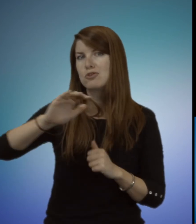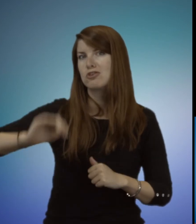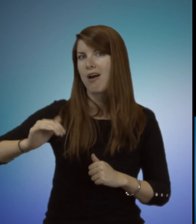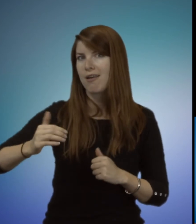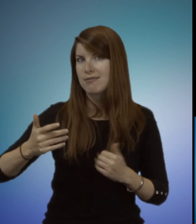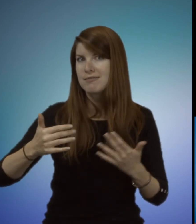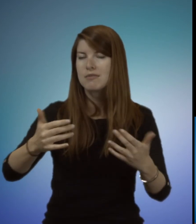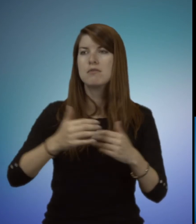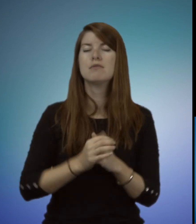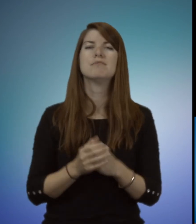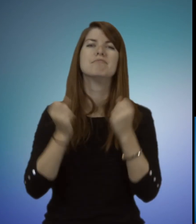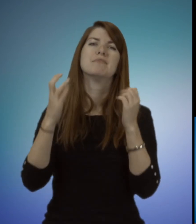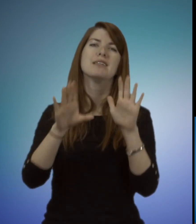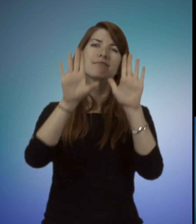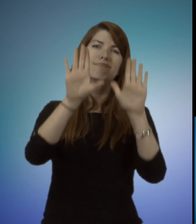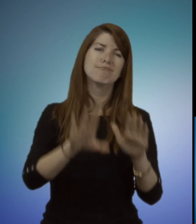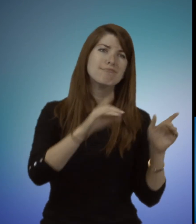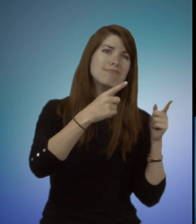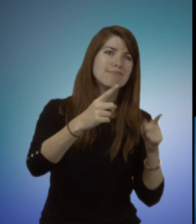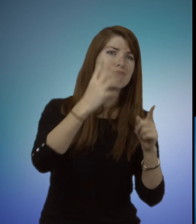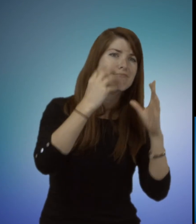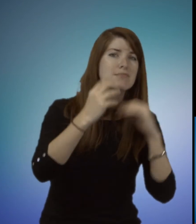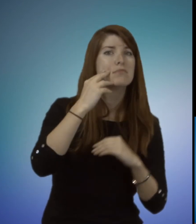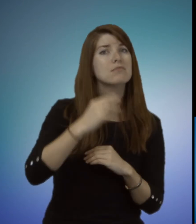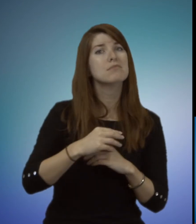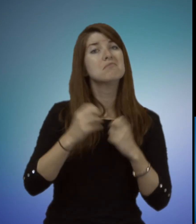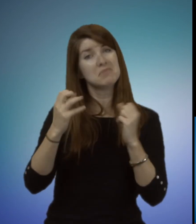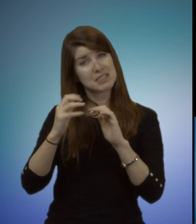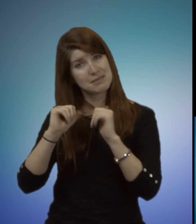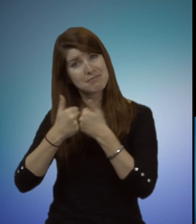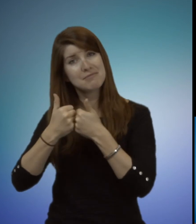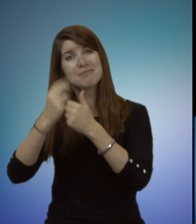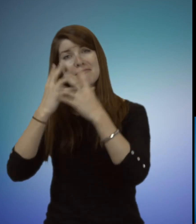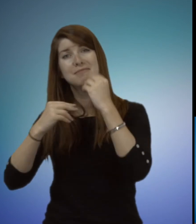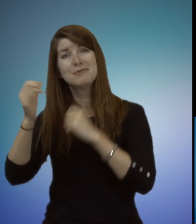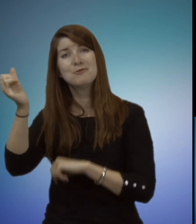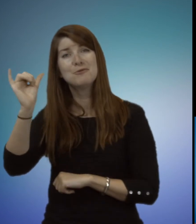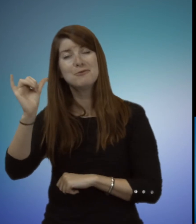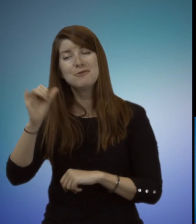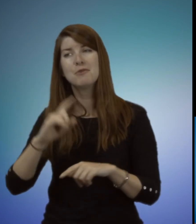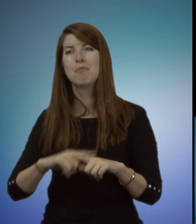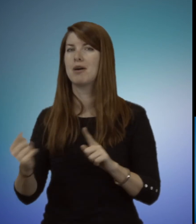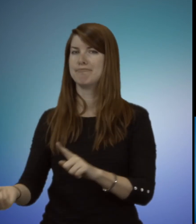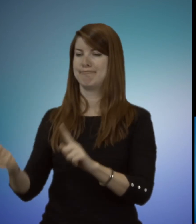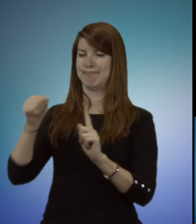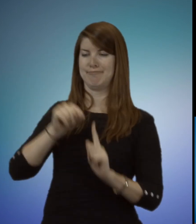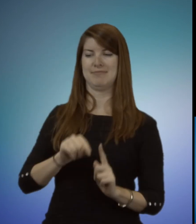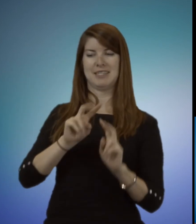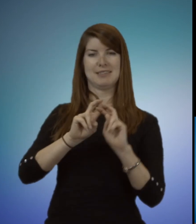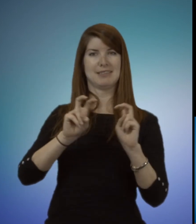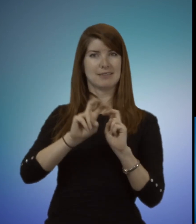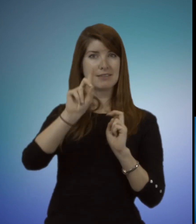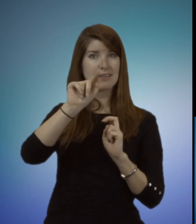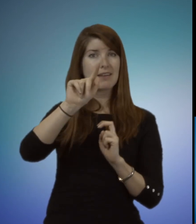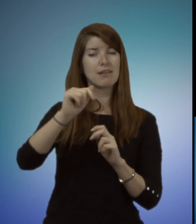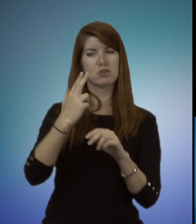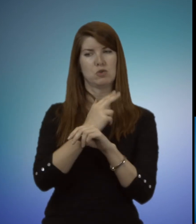Muchas cosas grandiosas van a suceder. Habrá momentos difíciles, pero basta con volver a revisar la información del examen y usarla